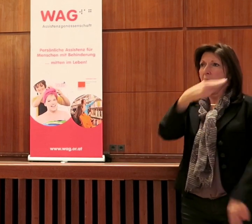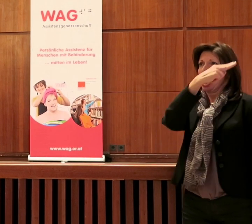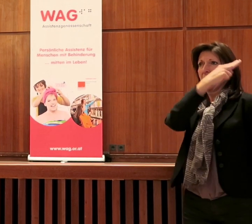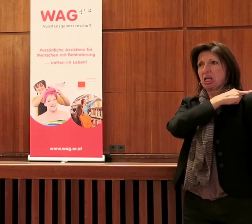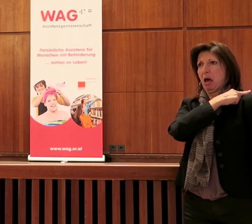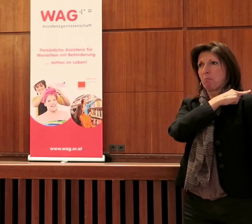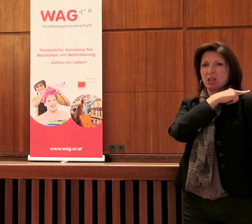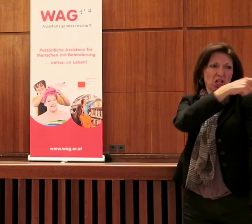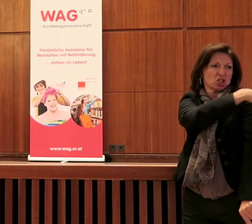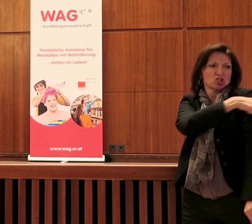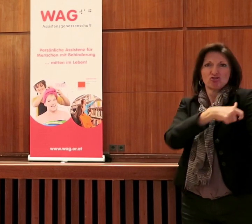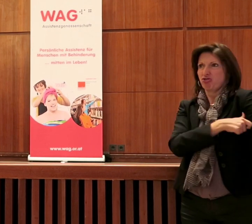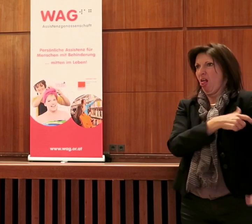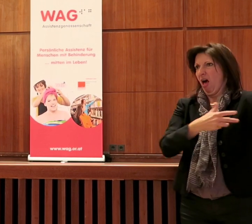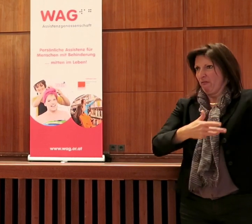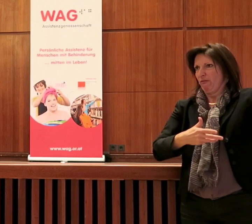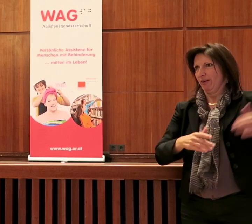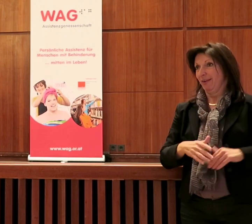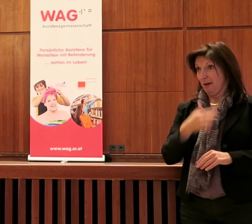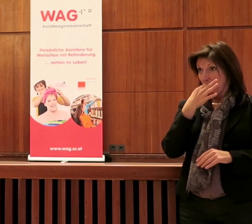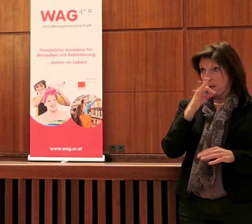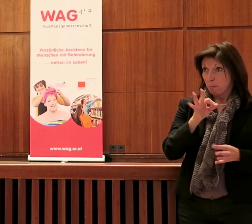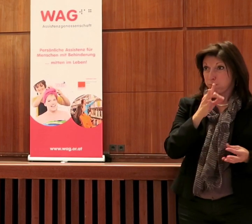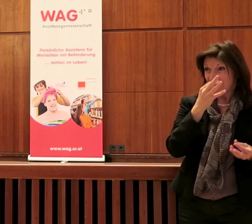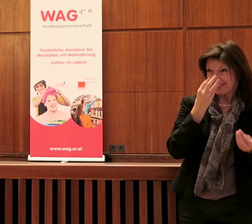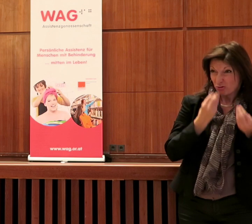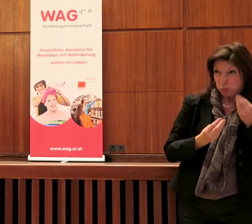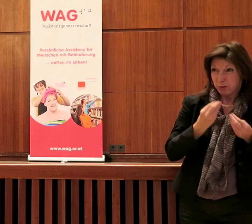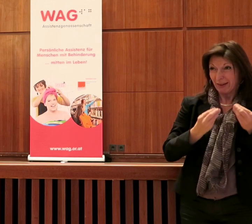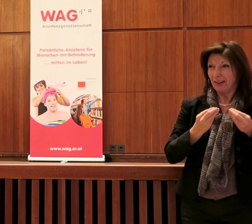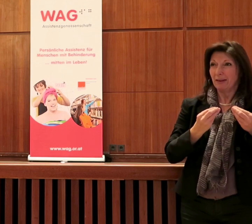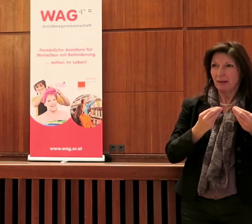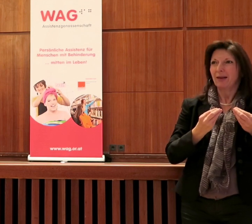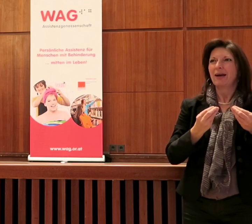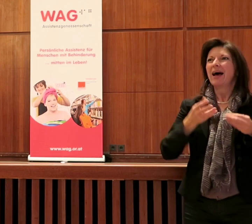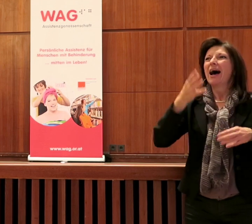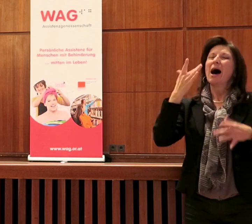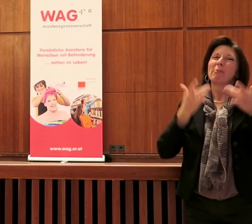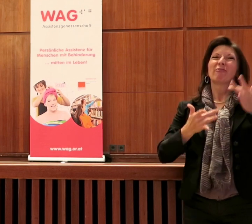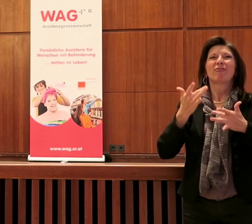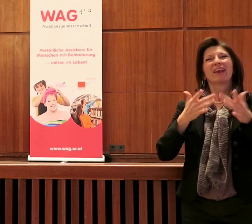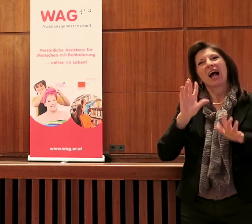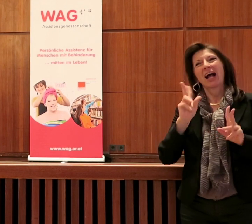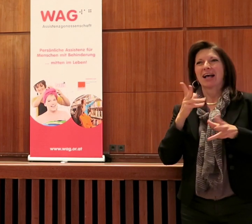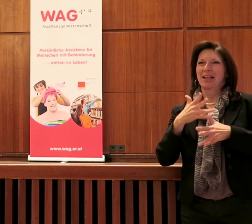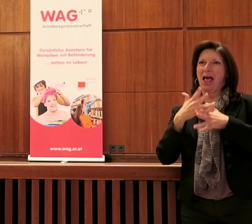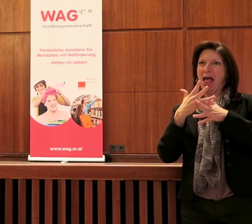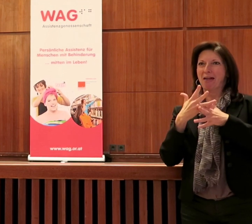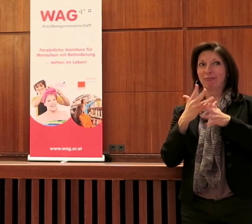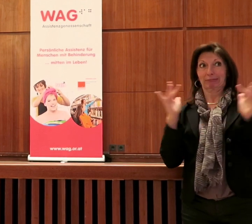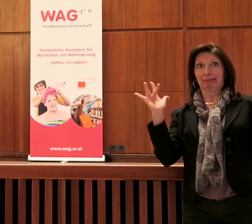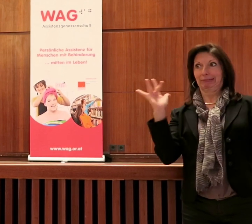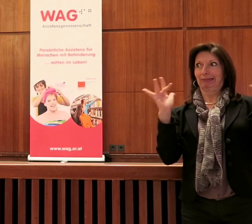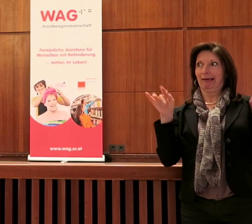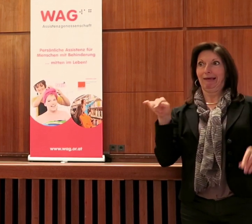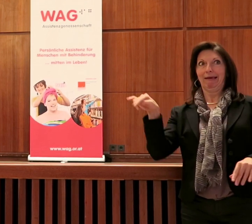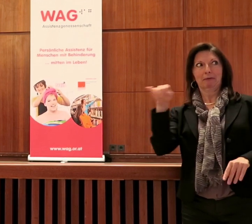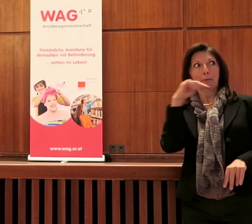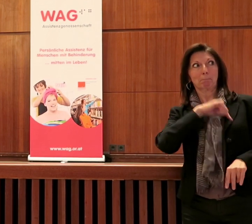Das hätt zwar jetzt nicht geholfen, dass sie besser spielen, aber die Gegner hätten vielleicht ein bisserl mehr Mitleid gehabt. Vielleicht tragen sie's jetzt und deswegen sind's jetzt so gut.